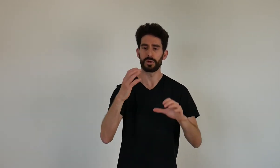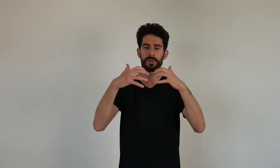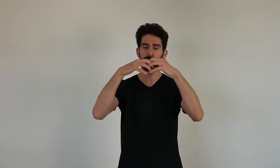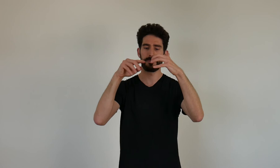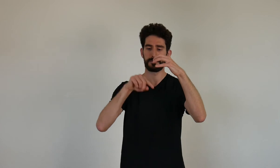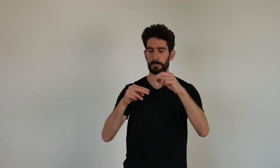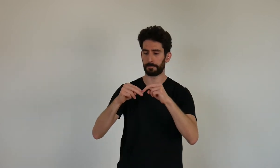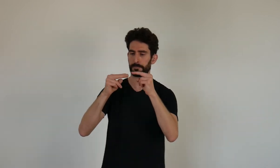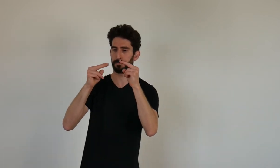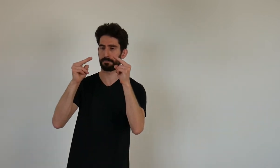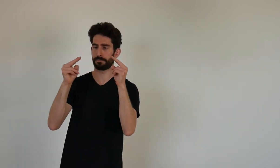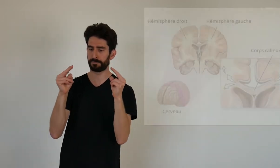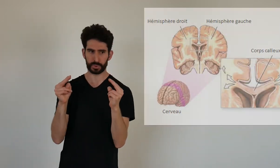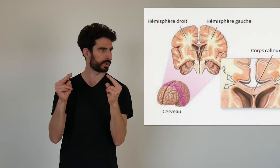Ca se passe au niveau du corps calleux.